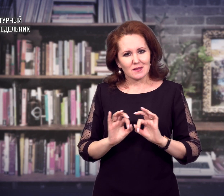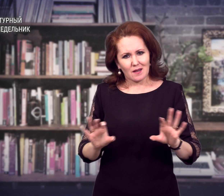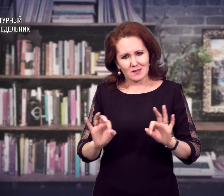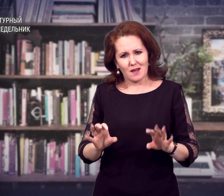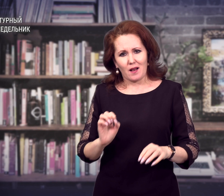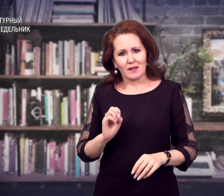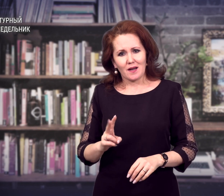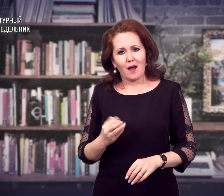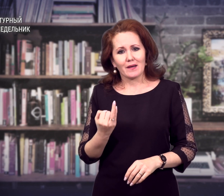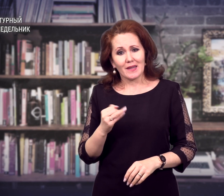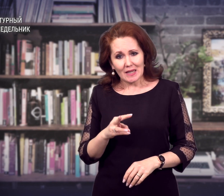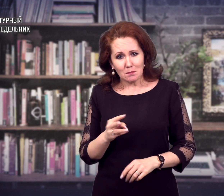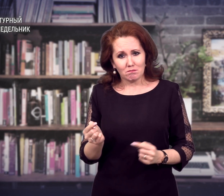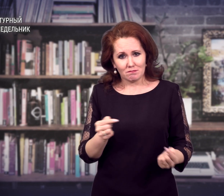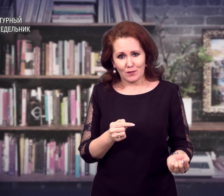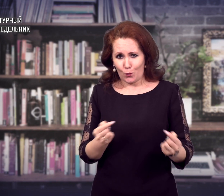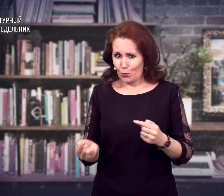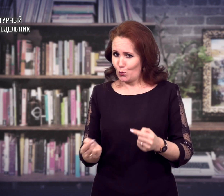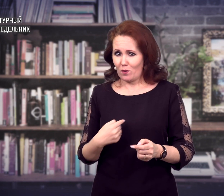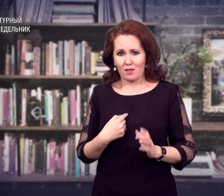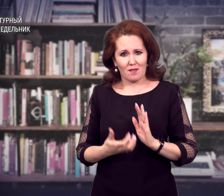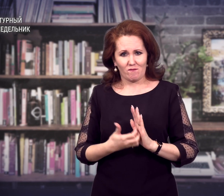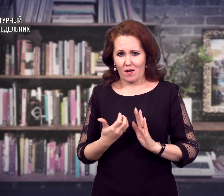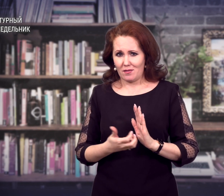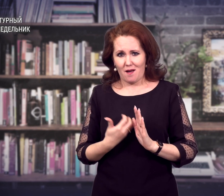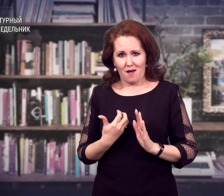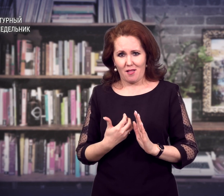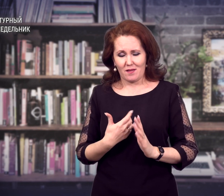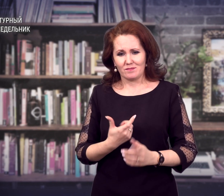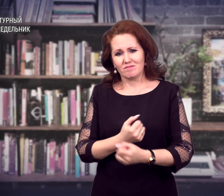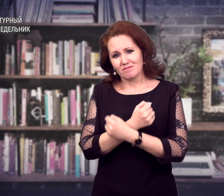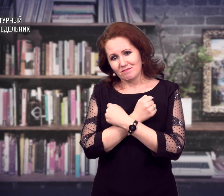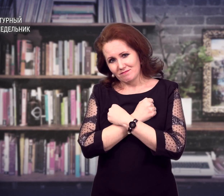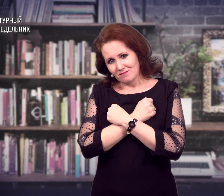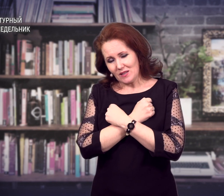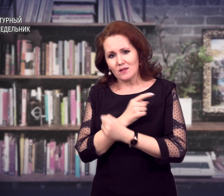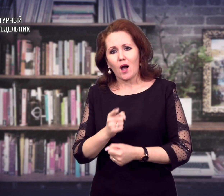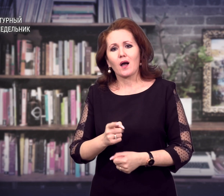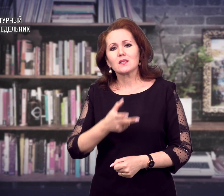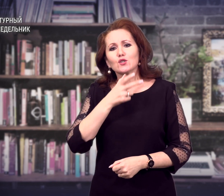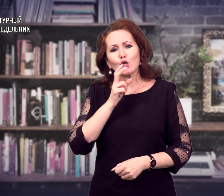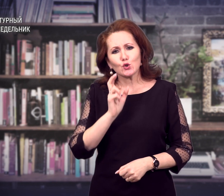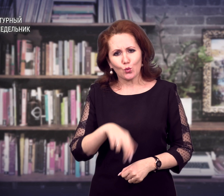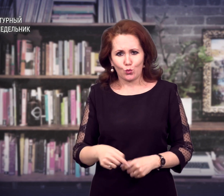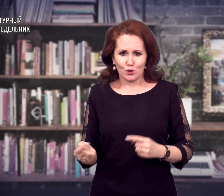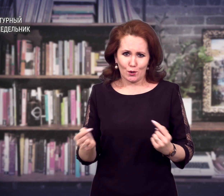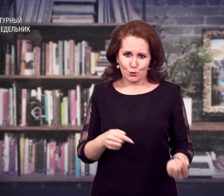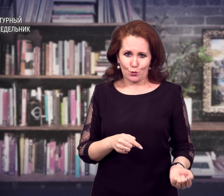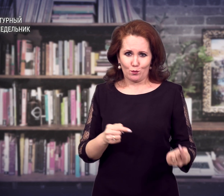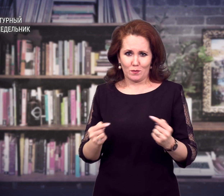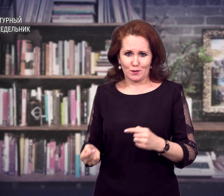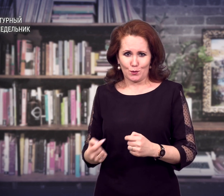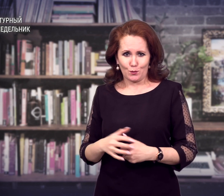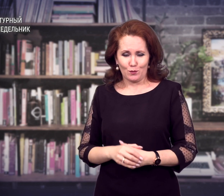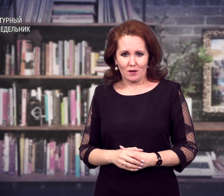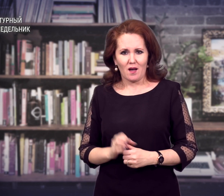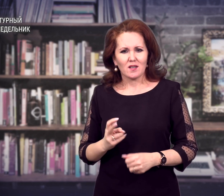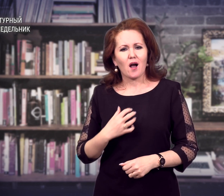Рассказывая как им не хватало друг друга, они обнялись. Как они соскучились!